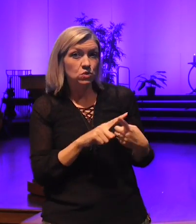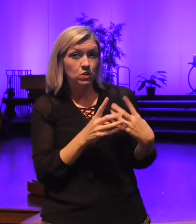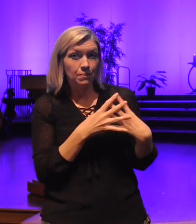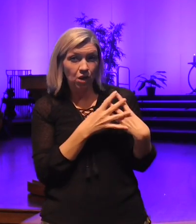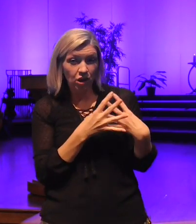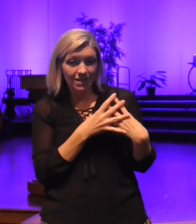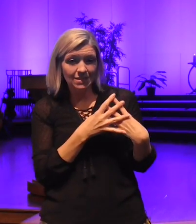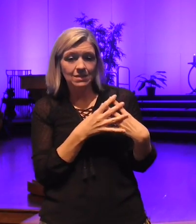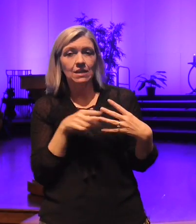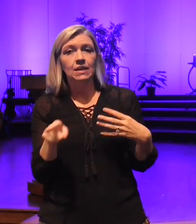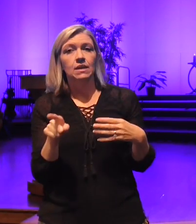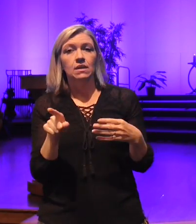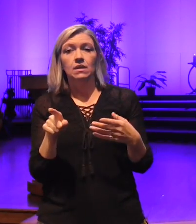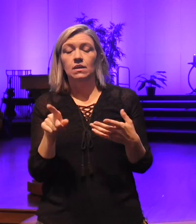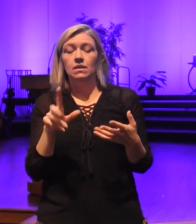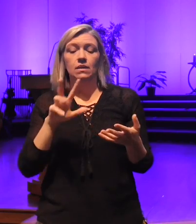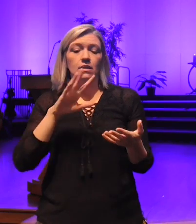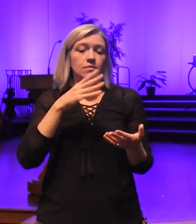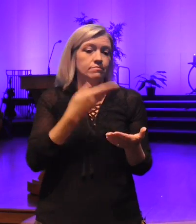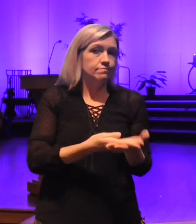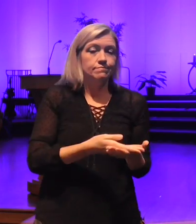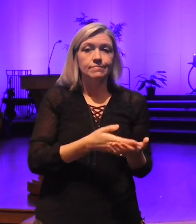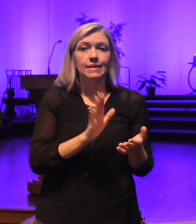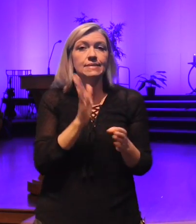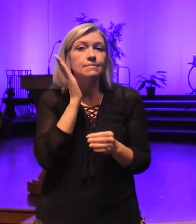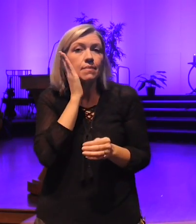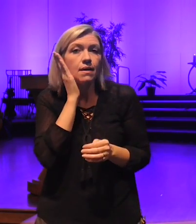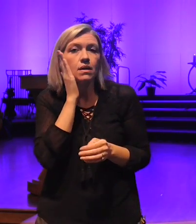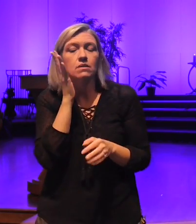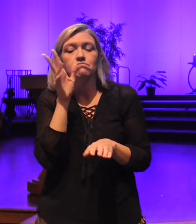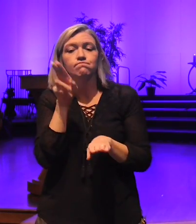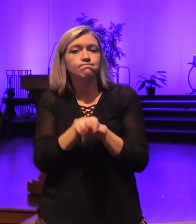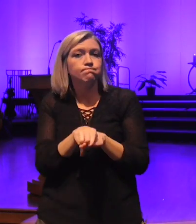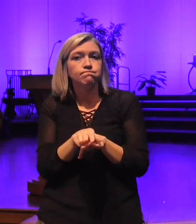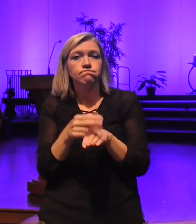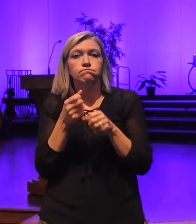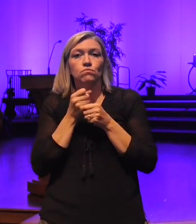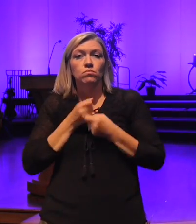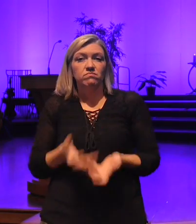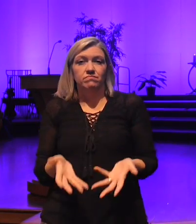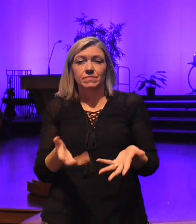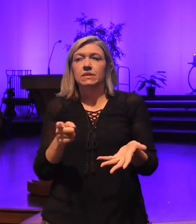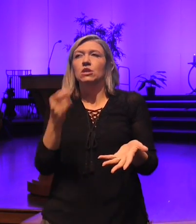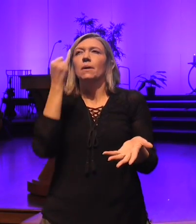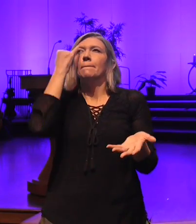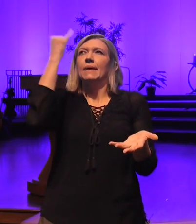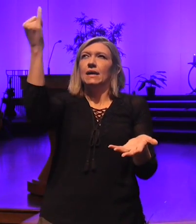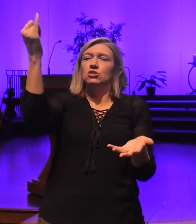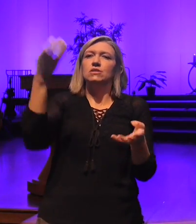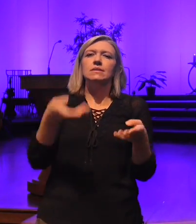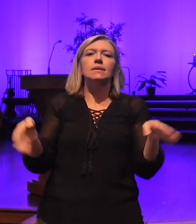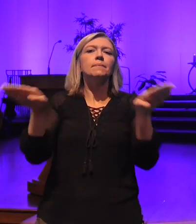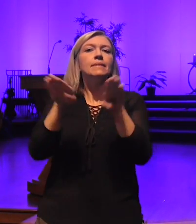desplomaba en su litera y estaba exhausto, se imaginó completando esa conferencia. y miles de personas